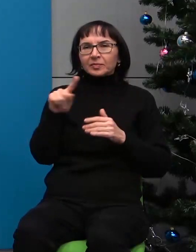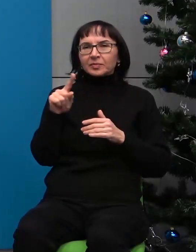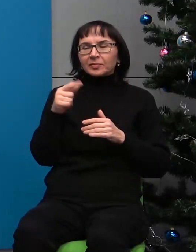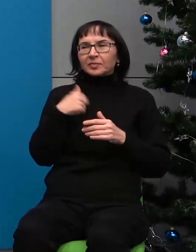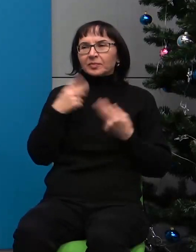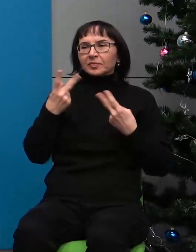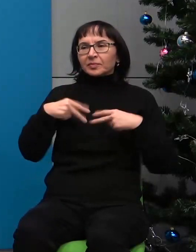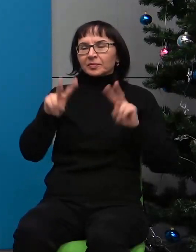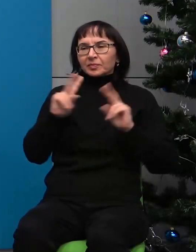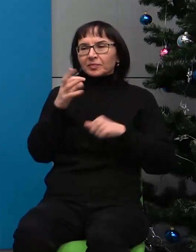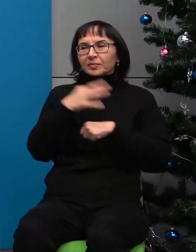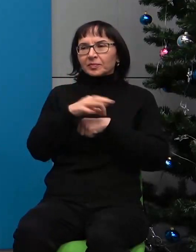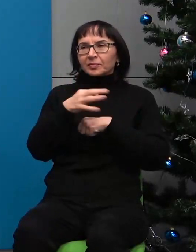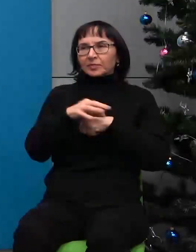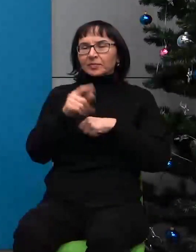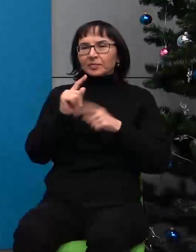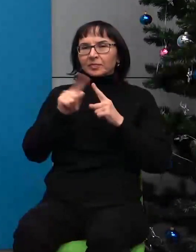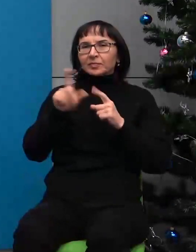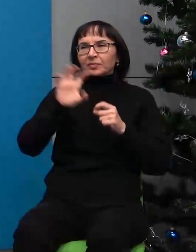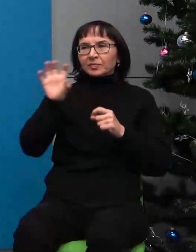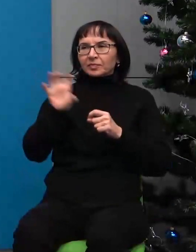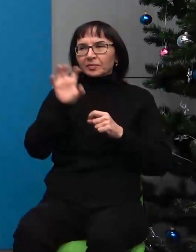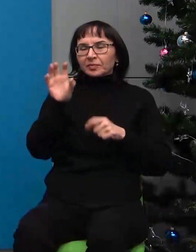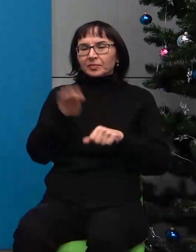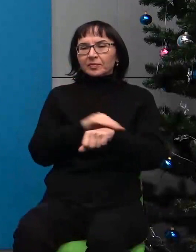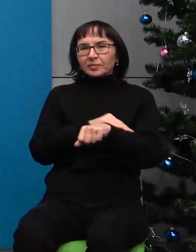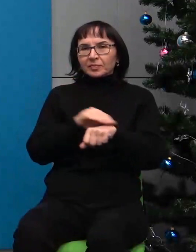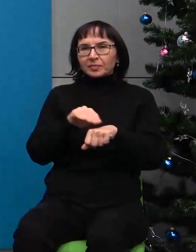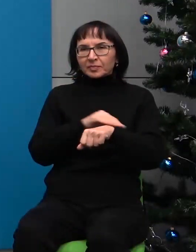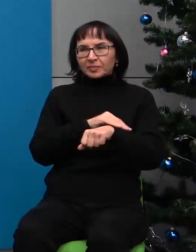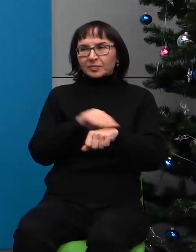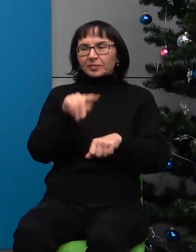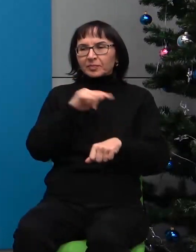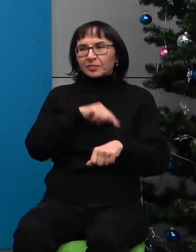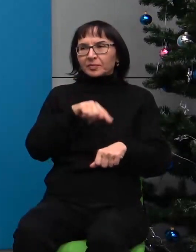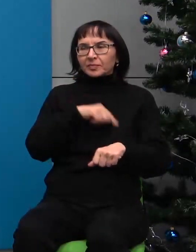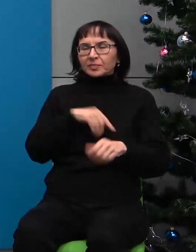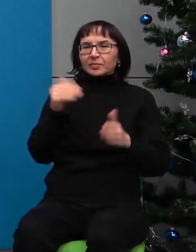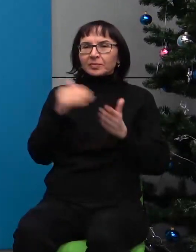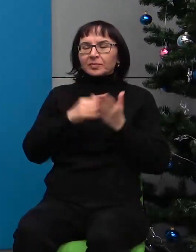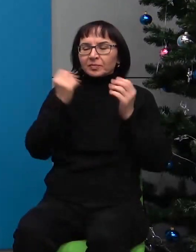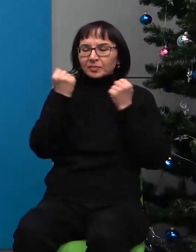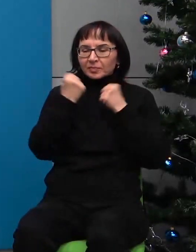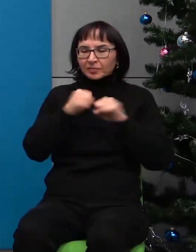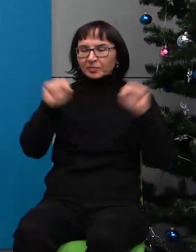po obejrzeniu właśnie materiału o Jacku Walkiewiczu, i tam powiedział, że trzeba być odważnym i sięgać po marzenia.